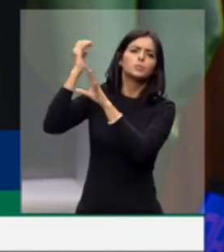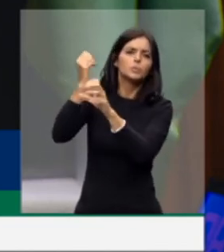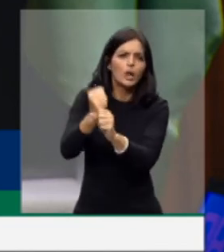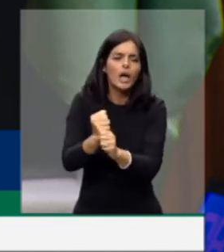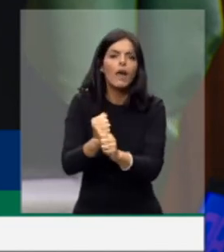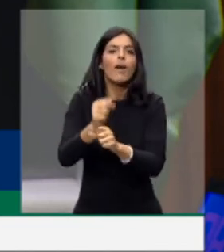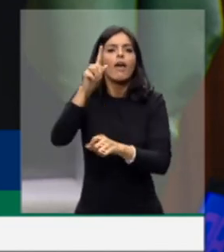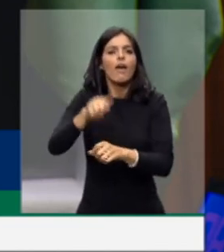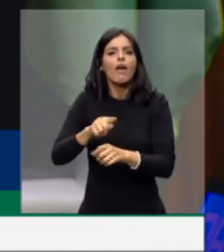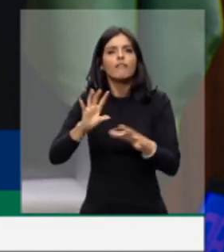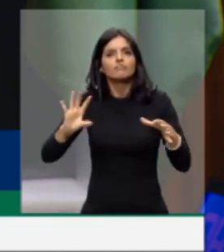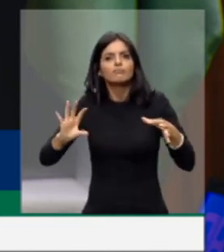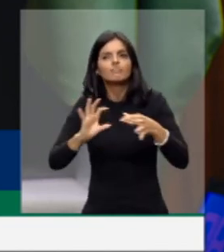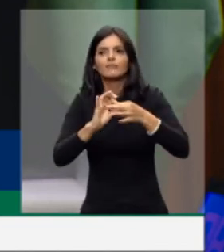ESTAMOS NUM SEGUNDO MOMENTO HISTÓRICO DESTA CASA. É O